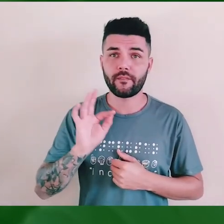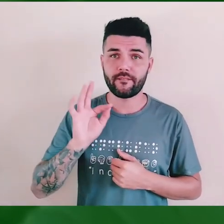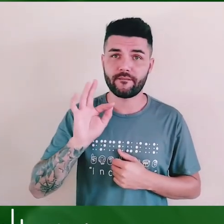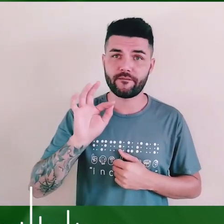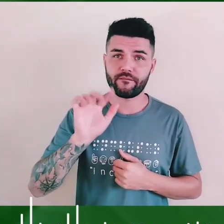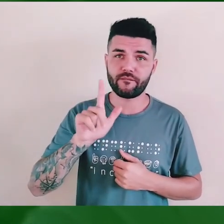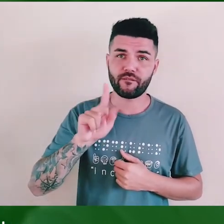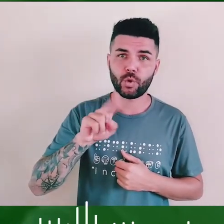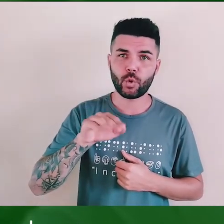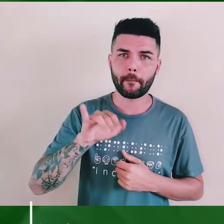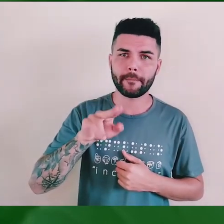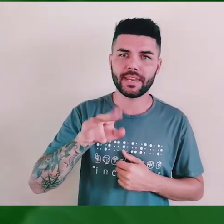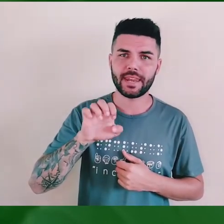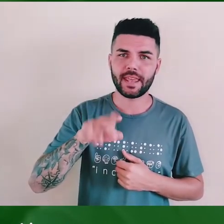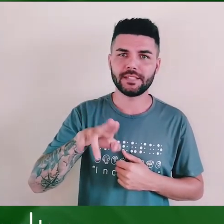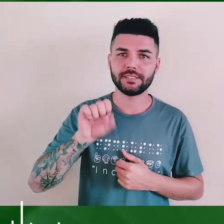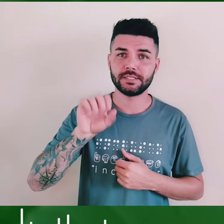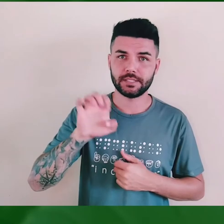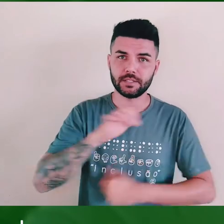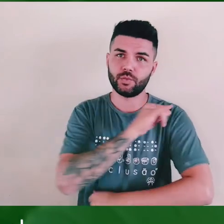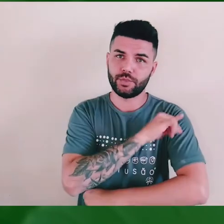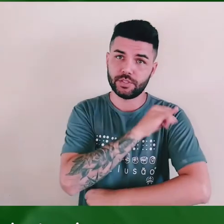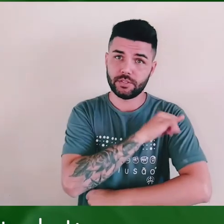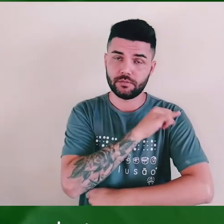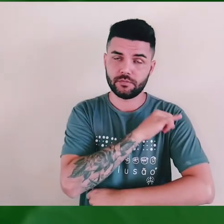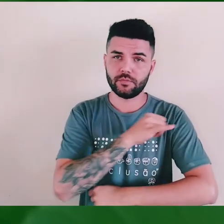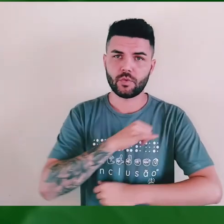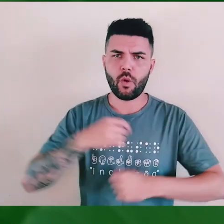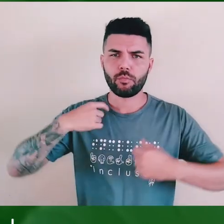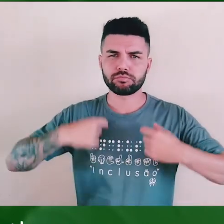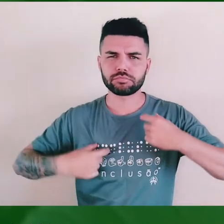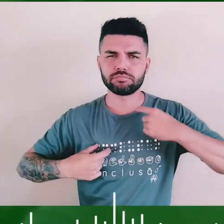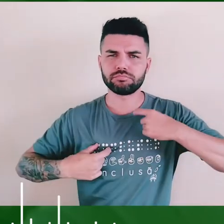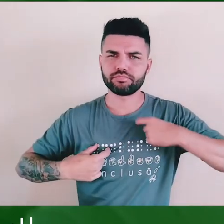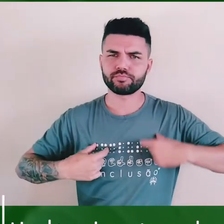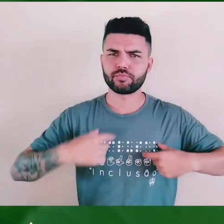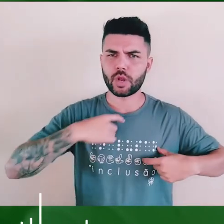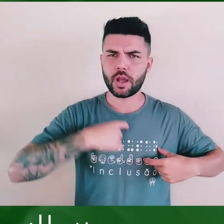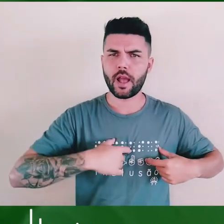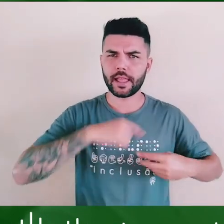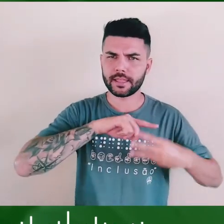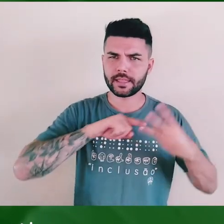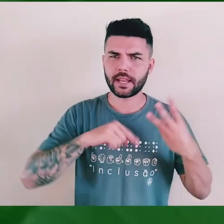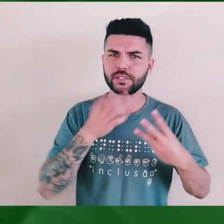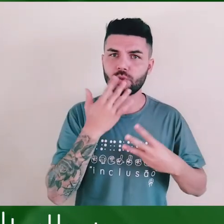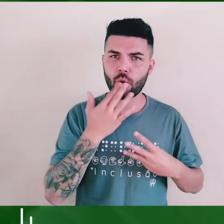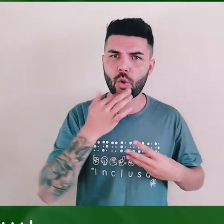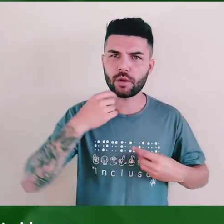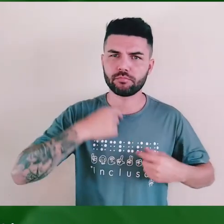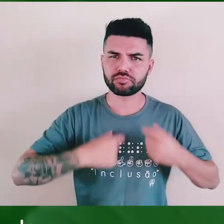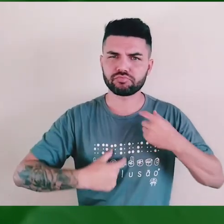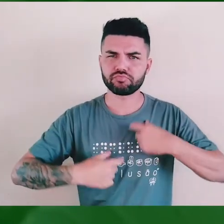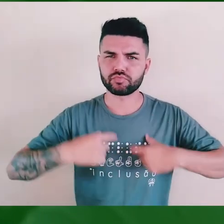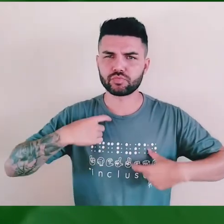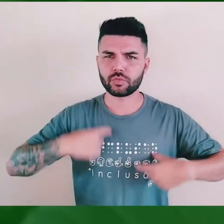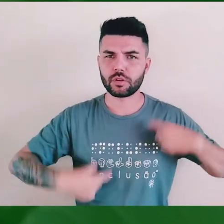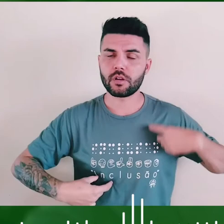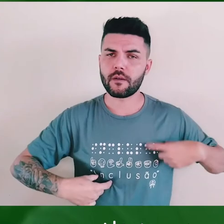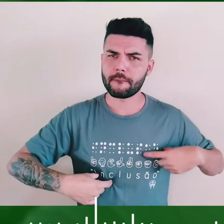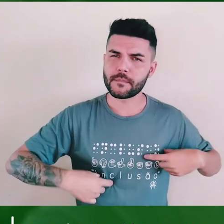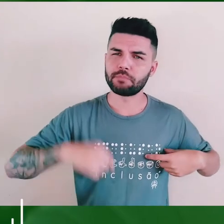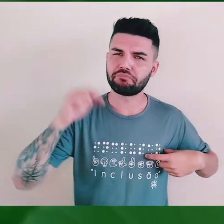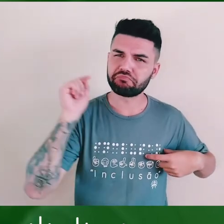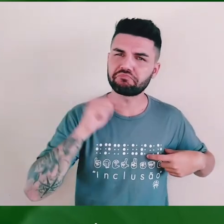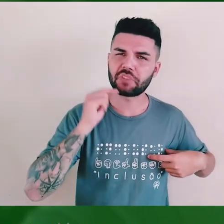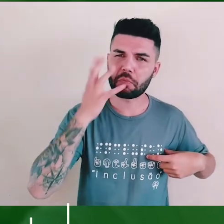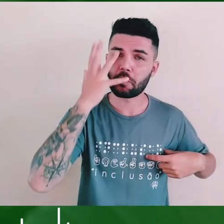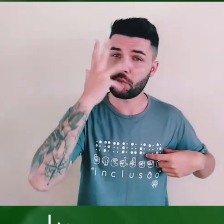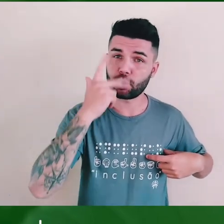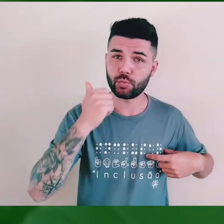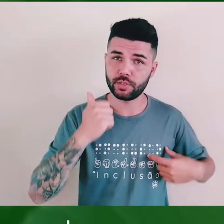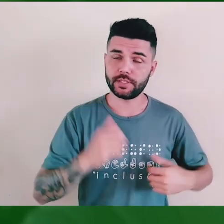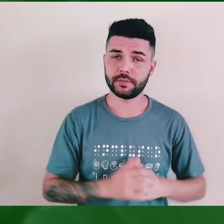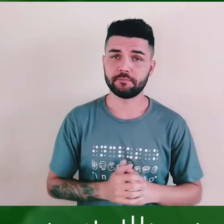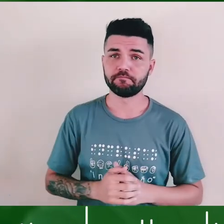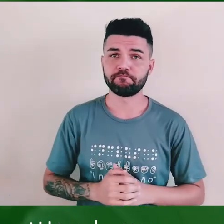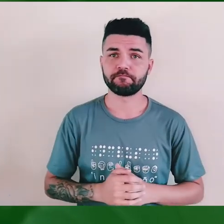tricolor, eu gosto muito de camisa tricolor, a do Fluminense é muito bonita. A camisa